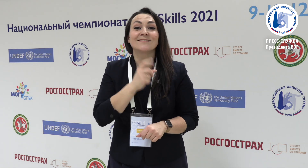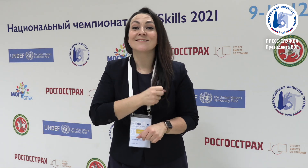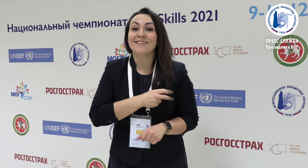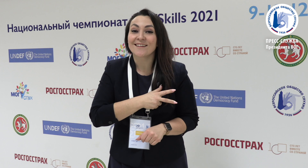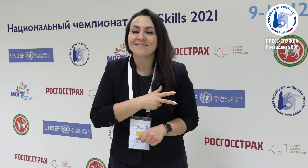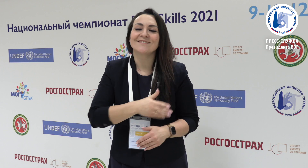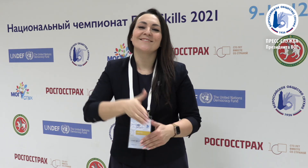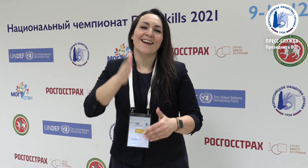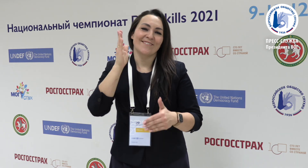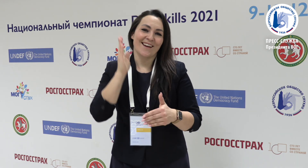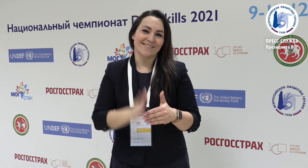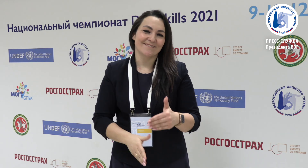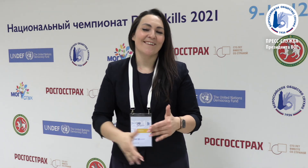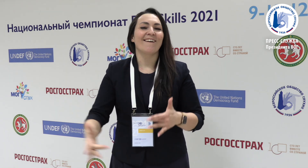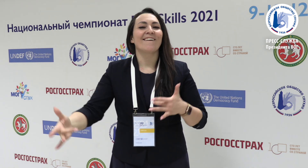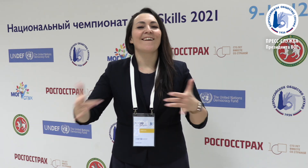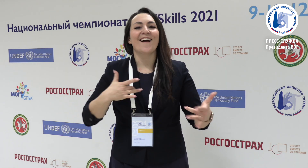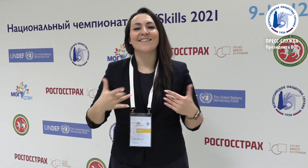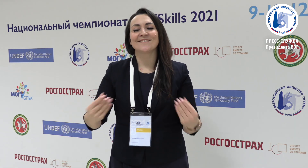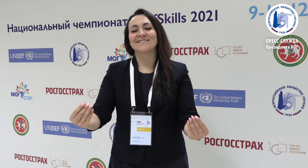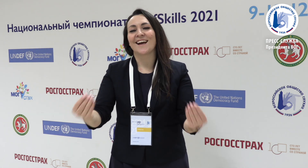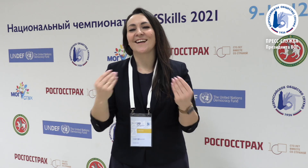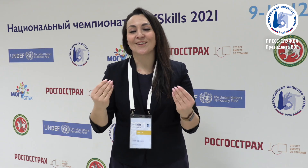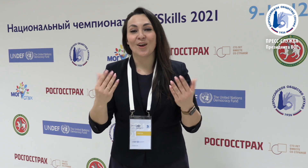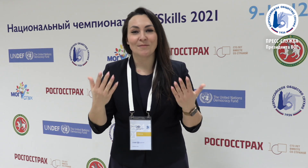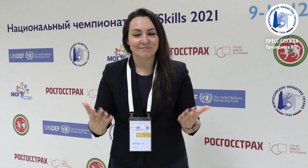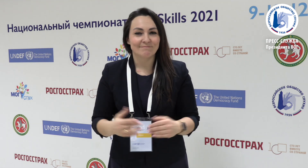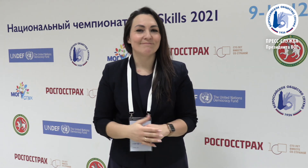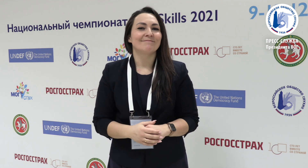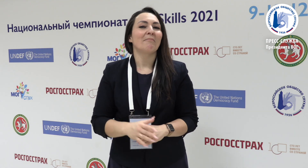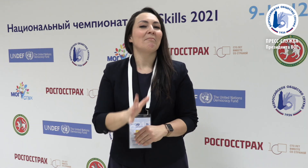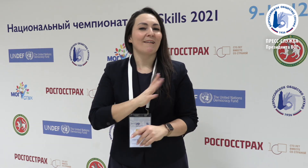по профмастерству DeafSkills завершилась великолепным концертом.